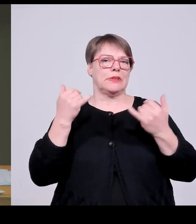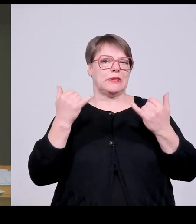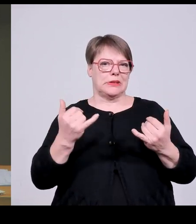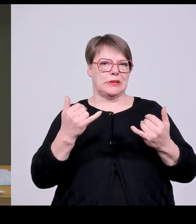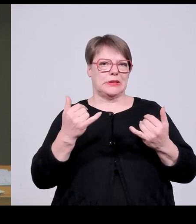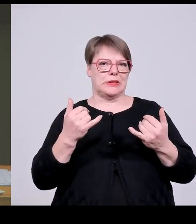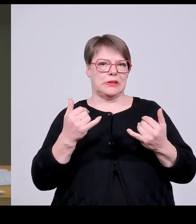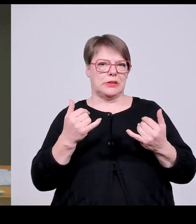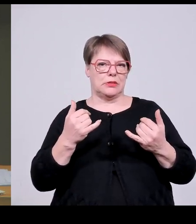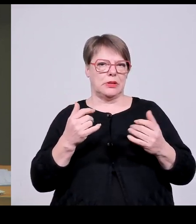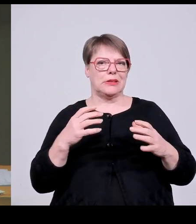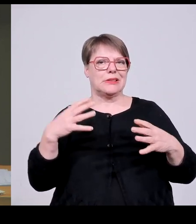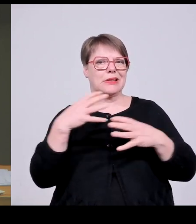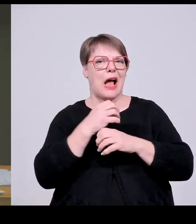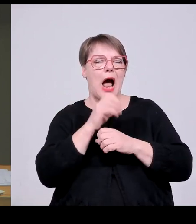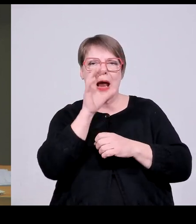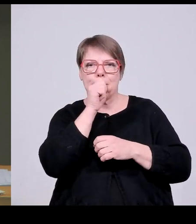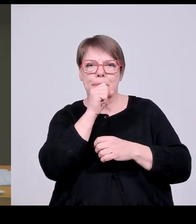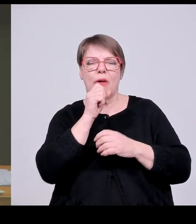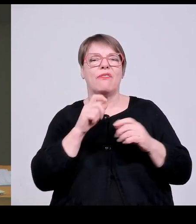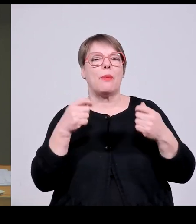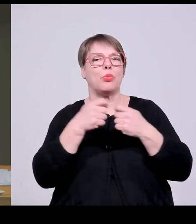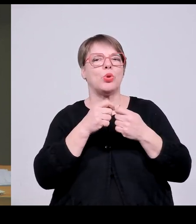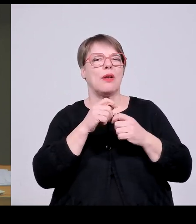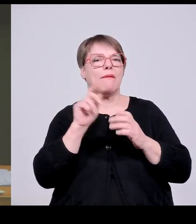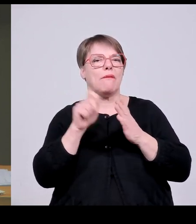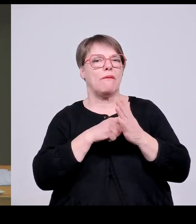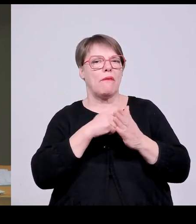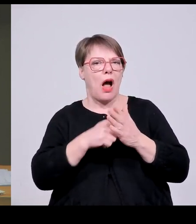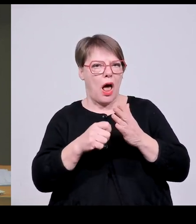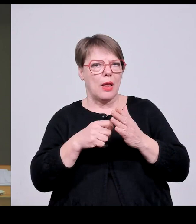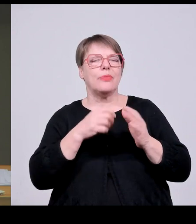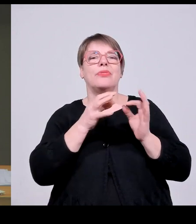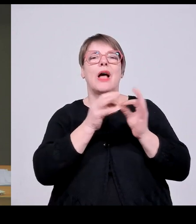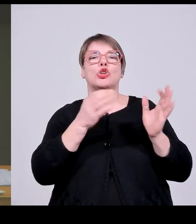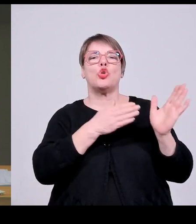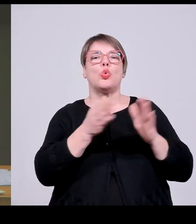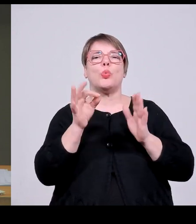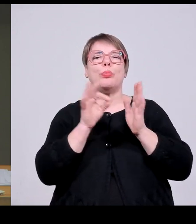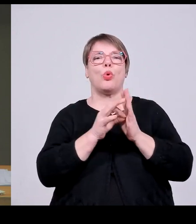Tagesordnungspunkt sieben Drucke 19 100 Wahl eines Mitglieds und eines stellvertretenden Mitglieds des